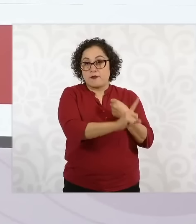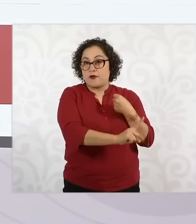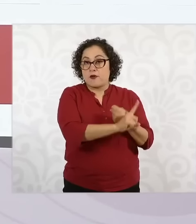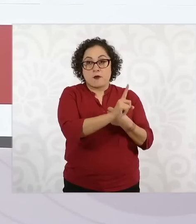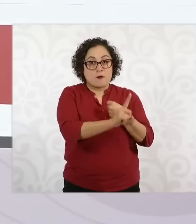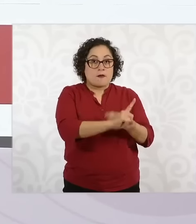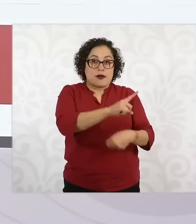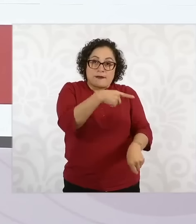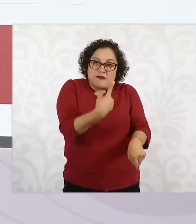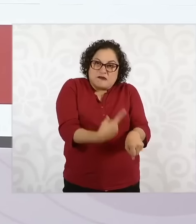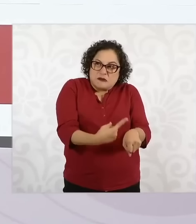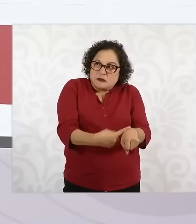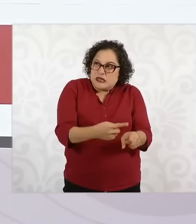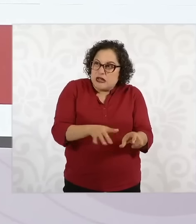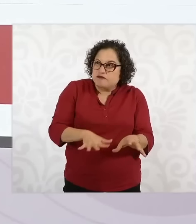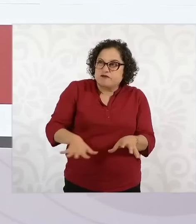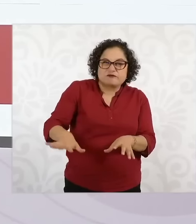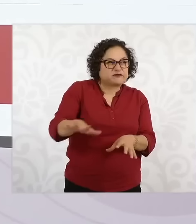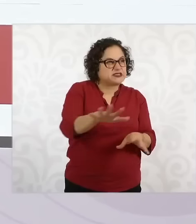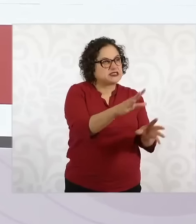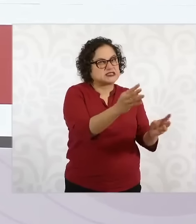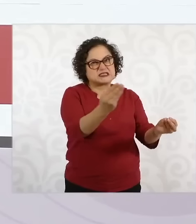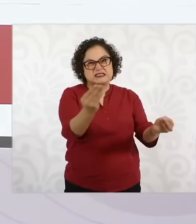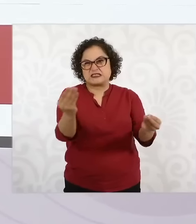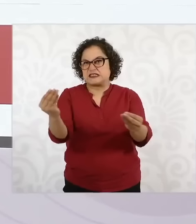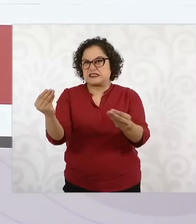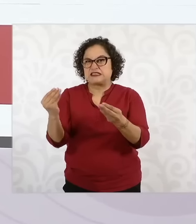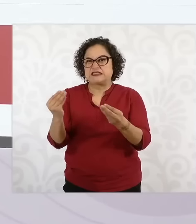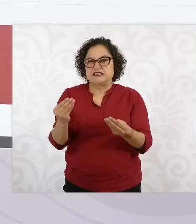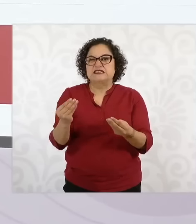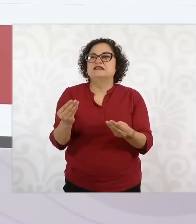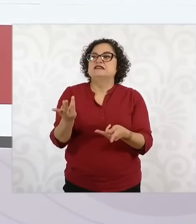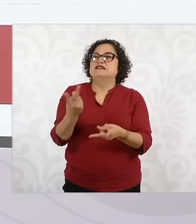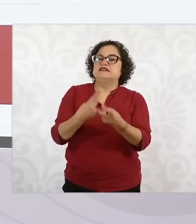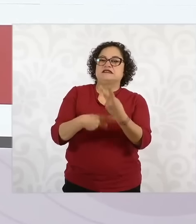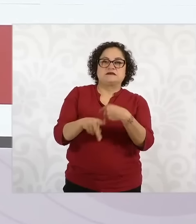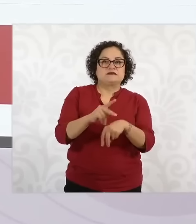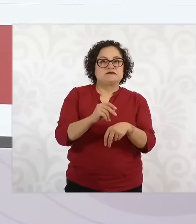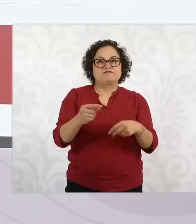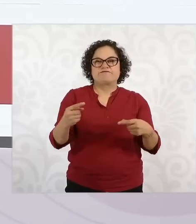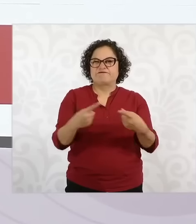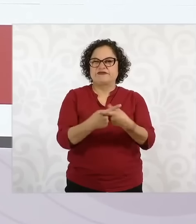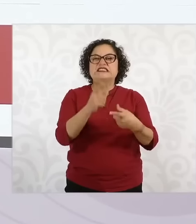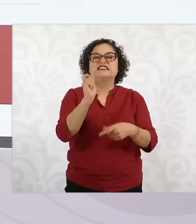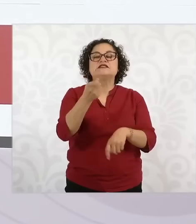que fue justo donde más afectó el COVID-19.